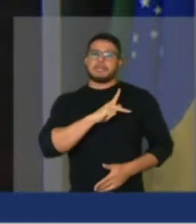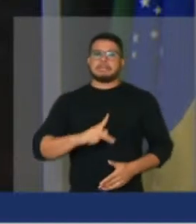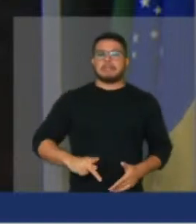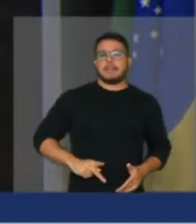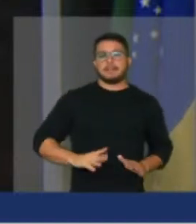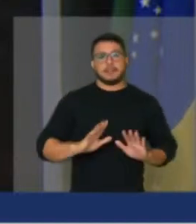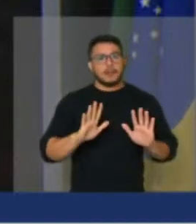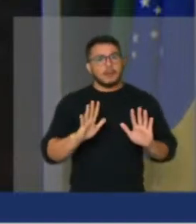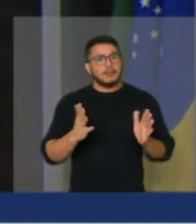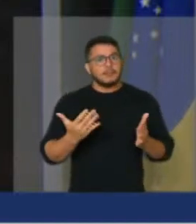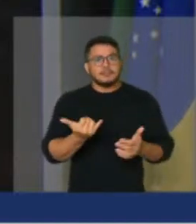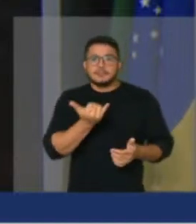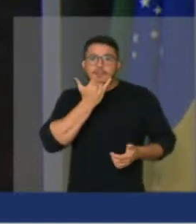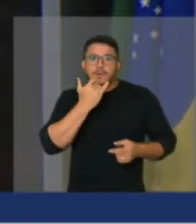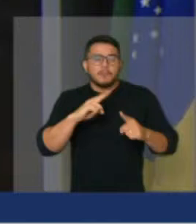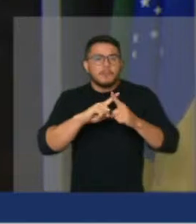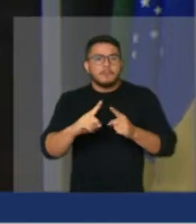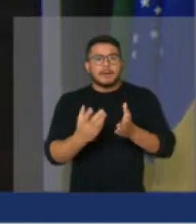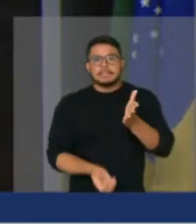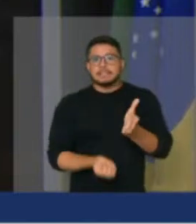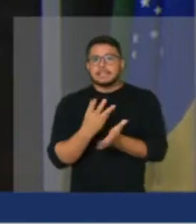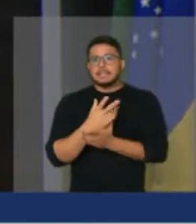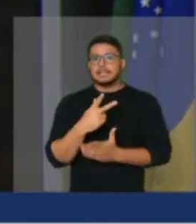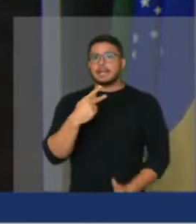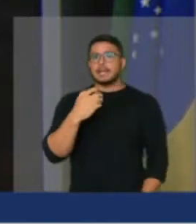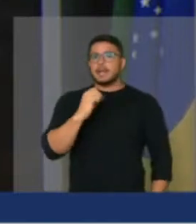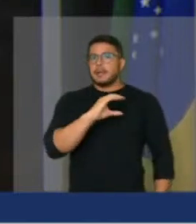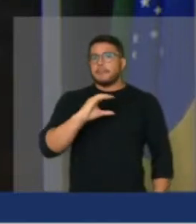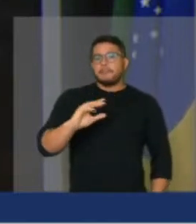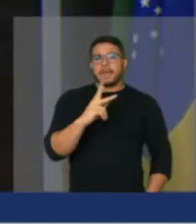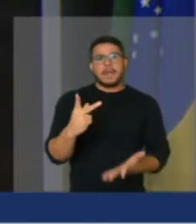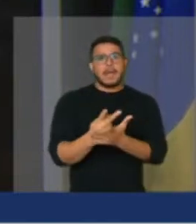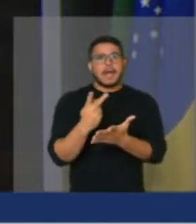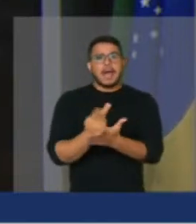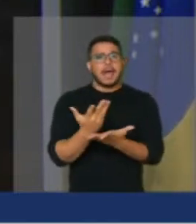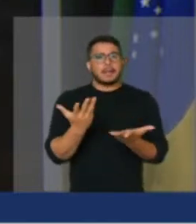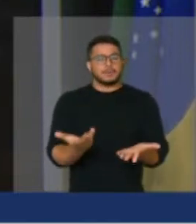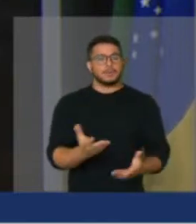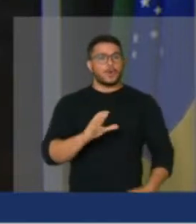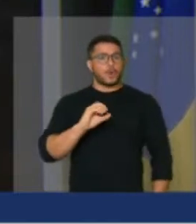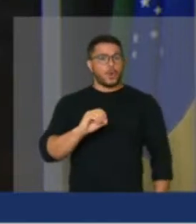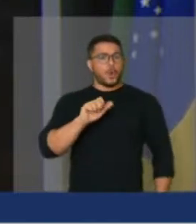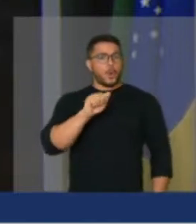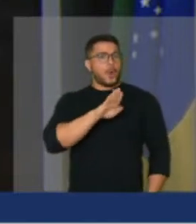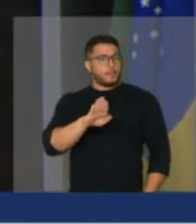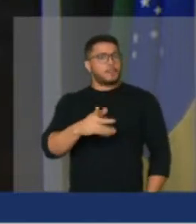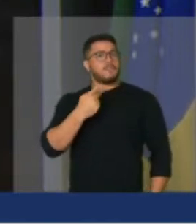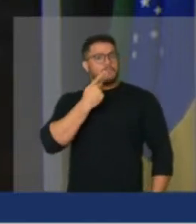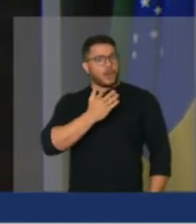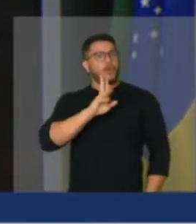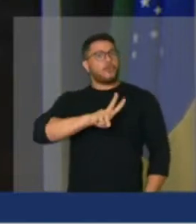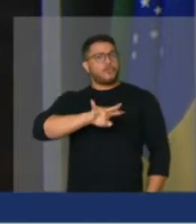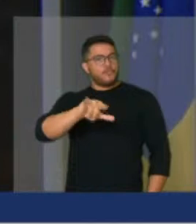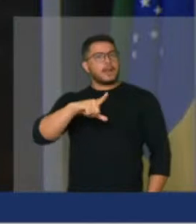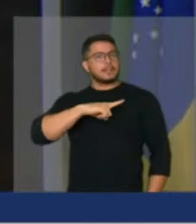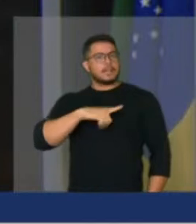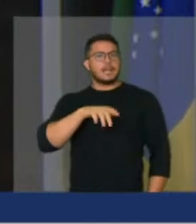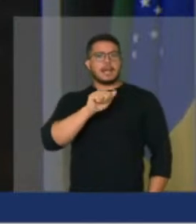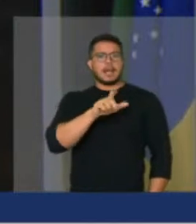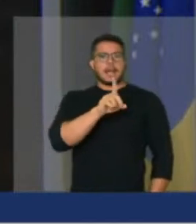SER QUESTIONADO NO SUPREMO, A OAB JÁ AFIRMOU QUE VAI INGRESSAR COM A ADI, O SUPREMO VAI CONFIRMAR A PRÓPRIA JURISPRUDÊNCIA E O TEXTO DA CONSTITUIÇÃO NÃO PODE